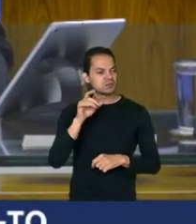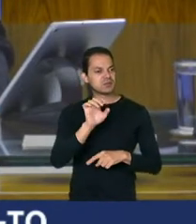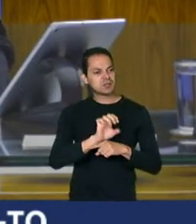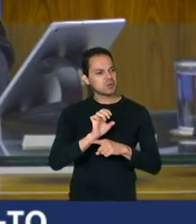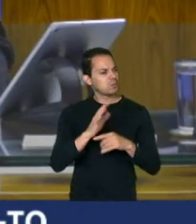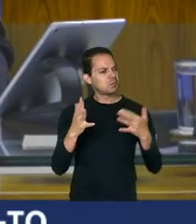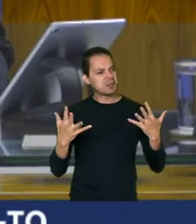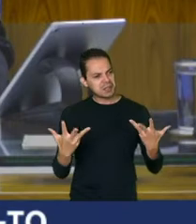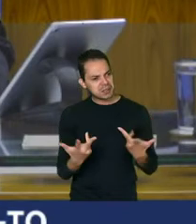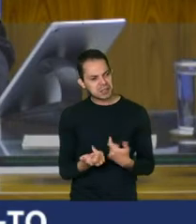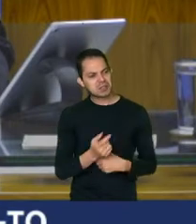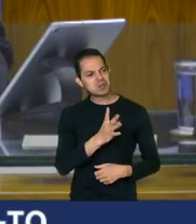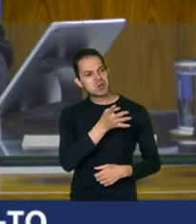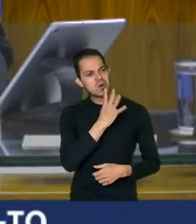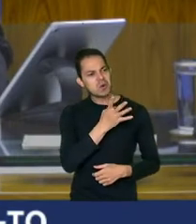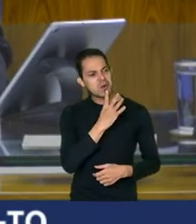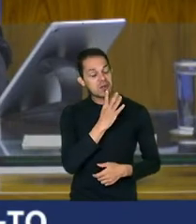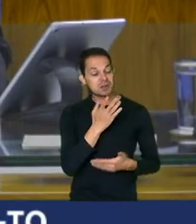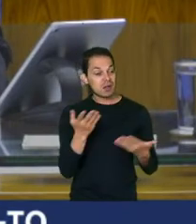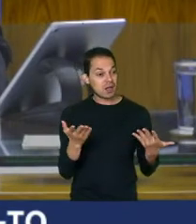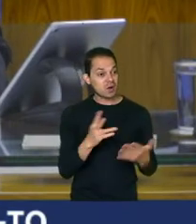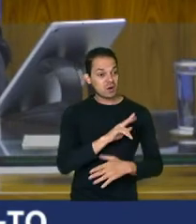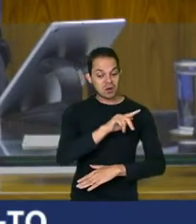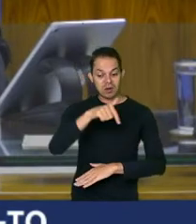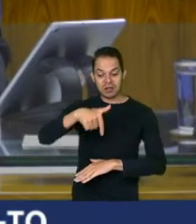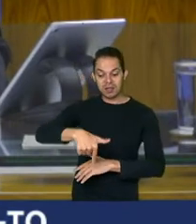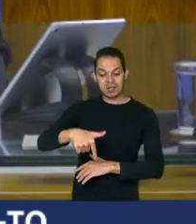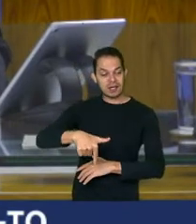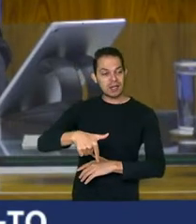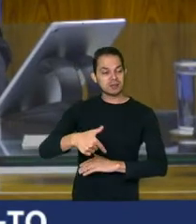VEREADOR DA CAPITAL E DEPOIS UM BRILHANTE DEPUTADO ESTADUAL E AGORA HONRA O NOSSO ESTADO